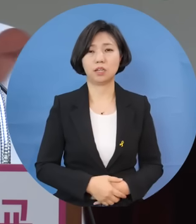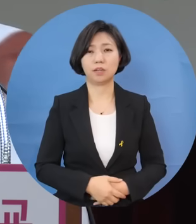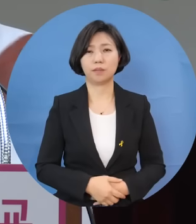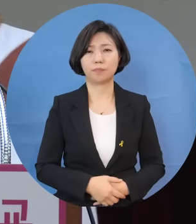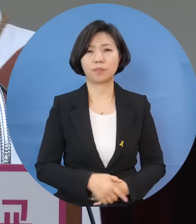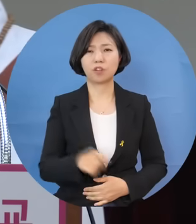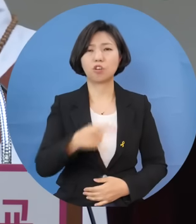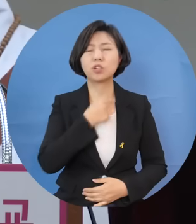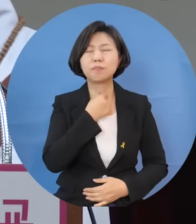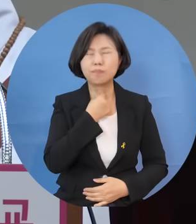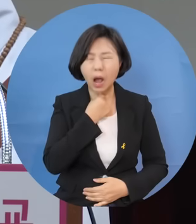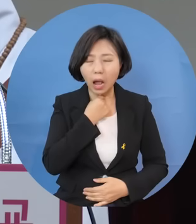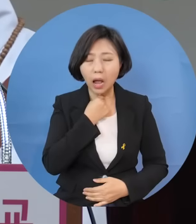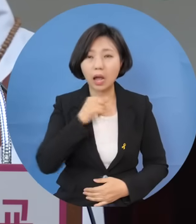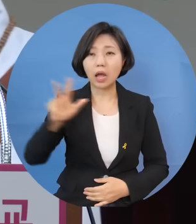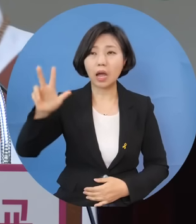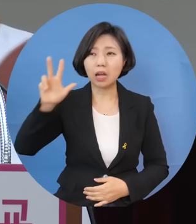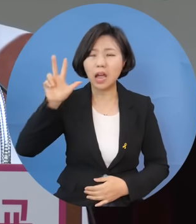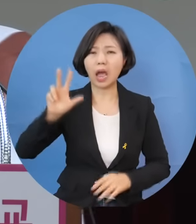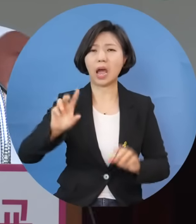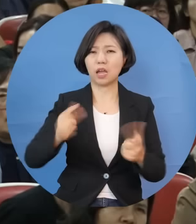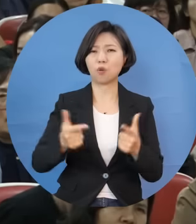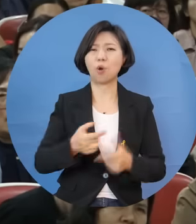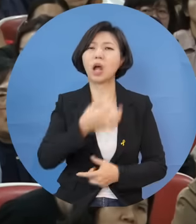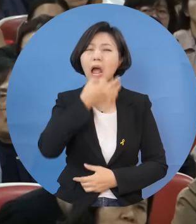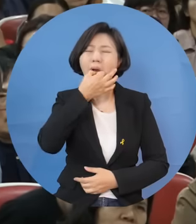그건 '원'이 아니고 '욕심'이에요.